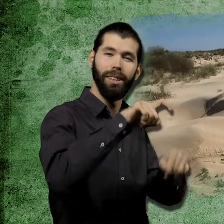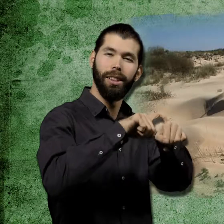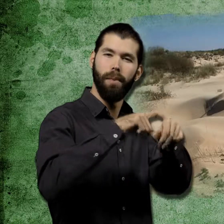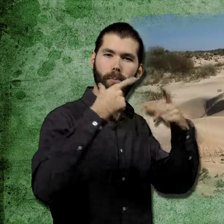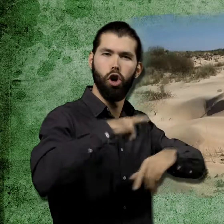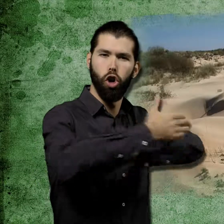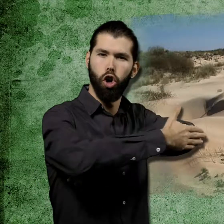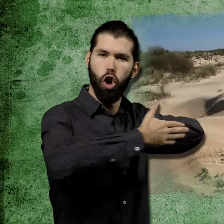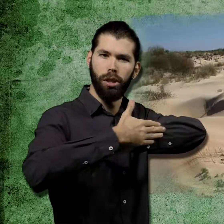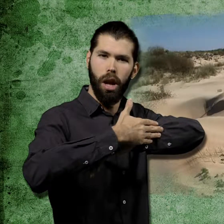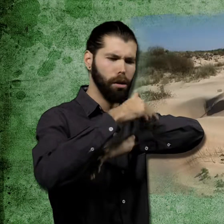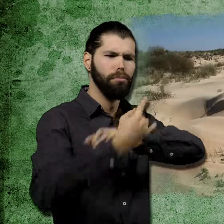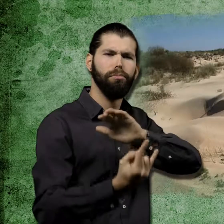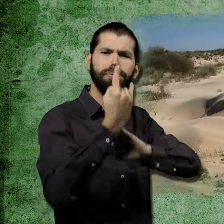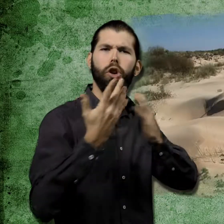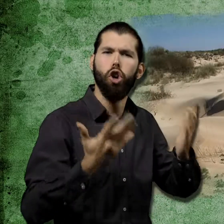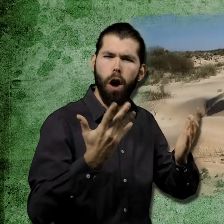És un ecosistema exclusívament costaner,